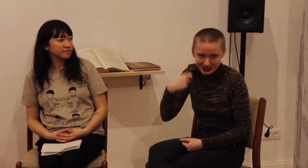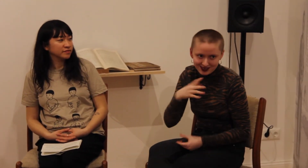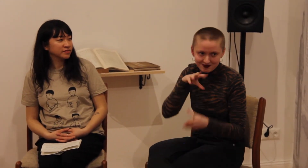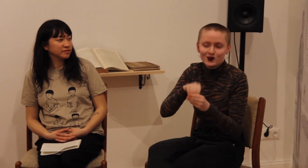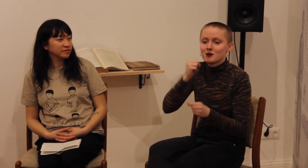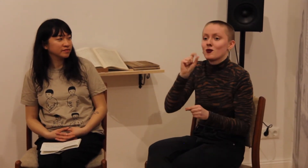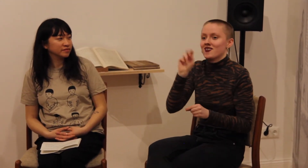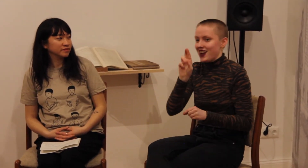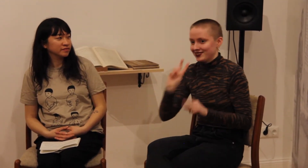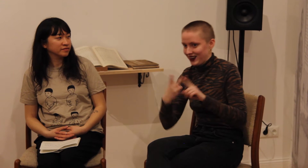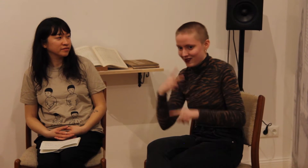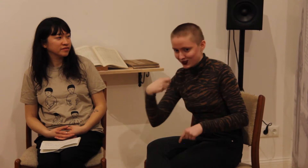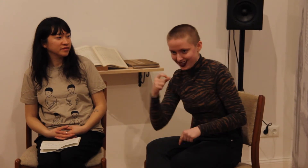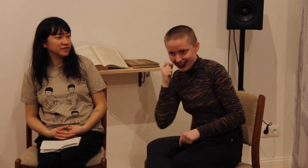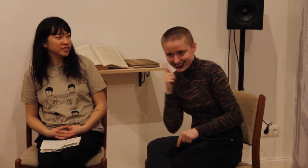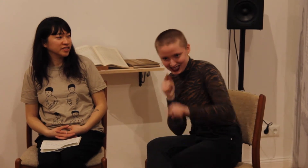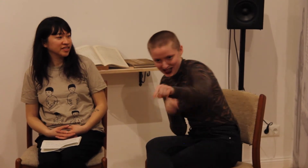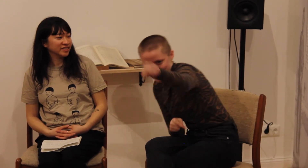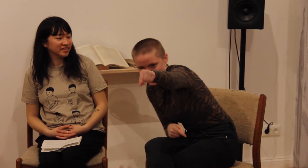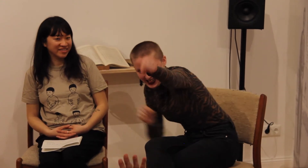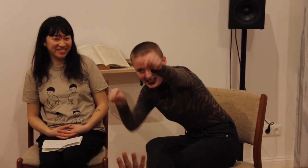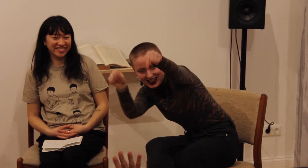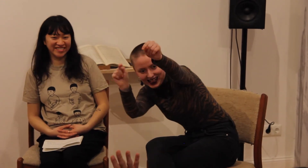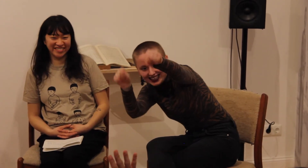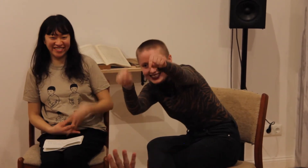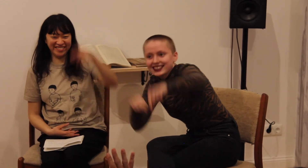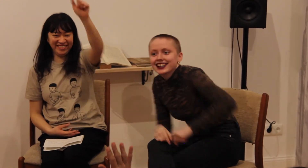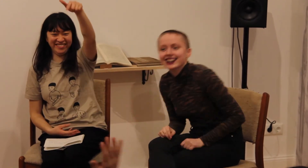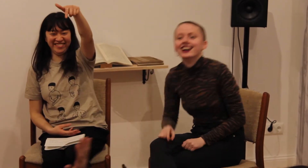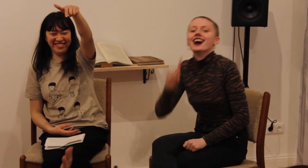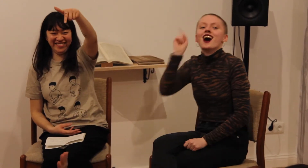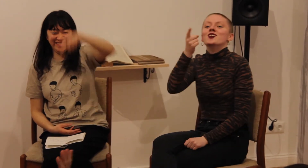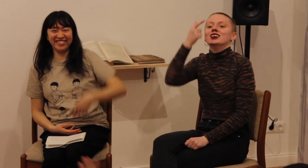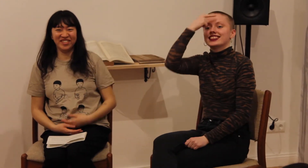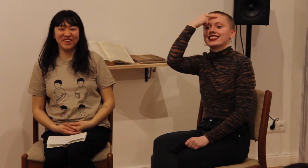es gab gerade Neuwahlen und ich bin jetzt der Vorstand mit André, der hier vorne sitzt. Hallo.